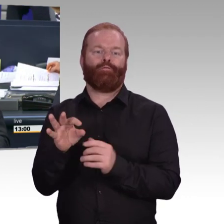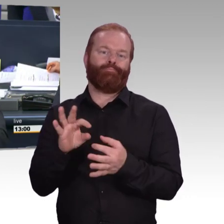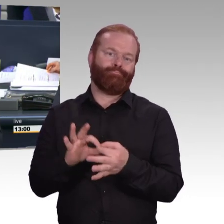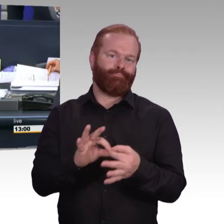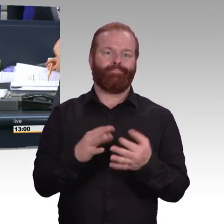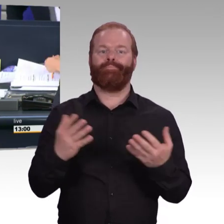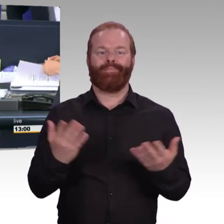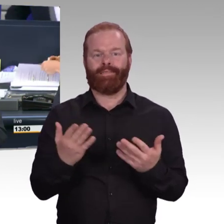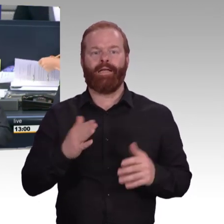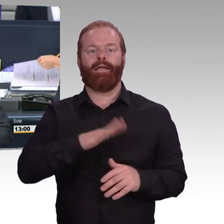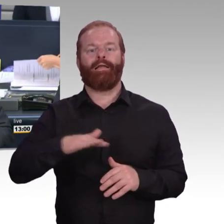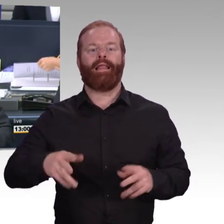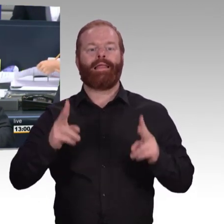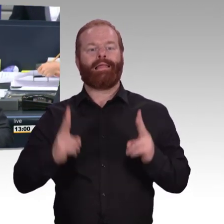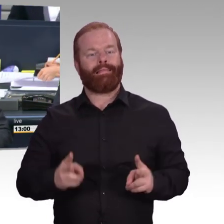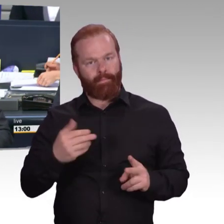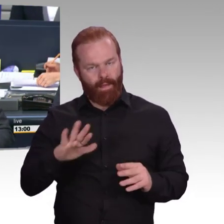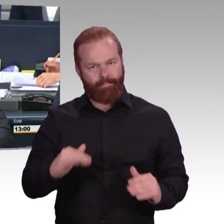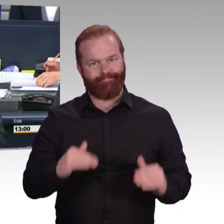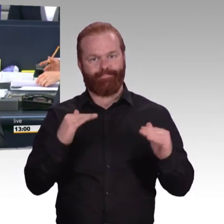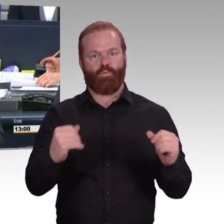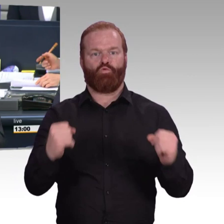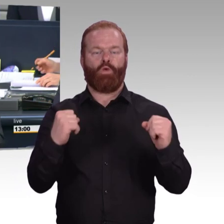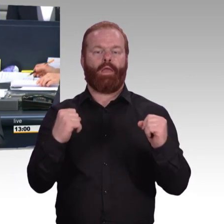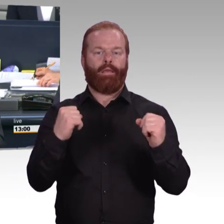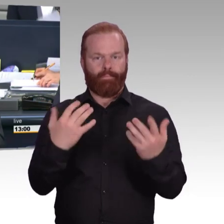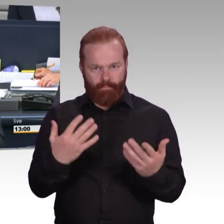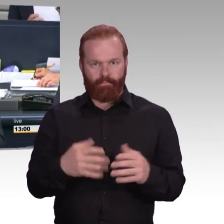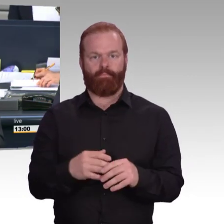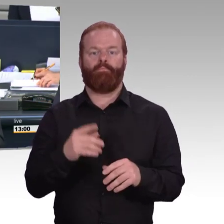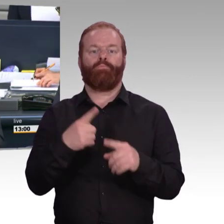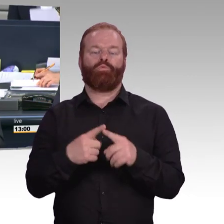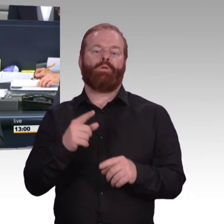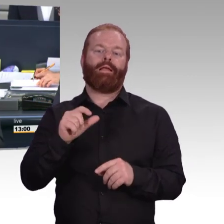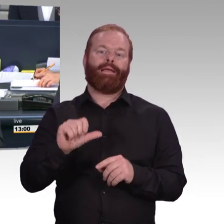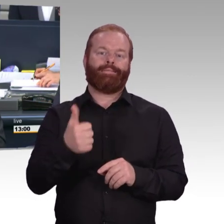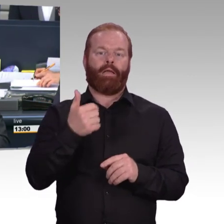des Grundgesetzes (Verankerung von Kinderrechten). Nach einer interfraktionellen Vereinbarung